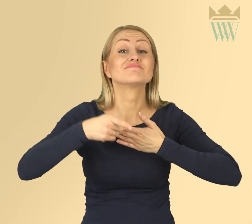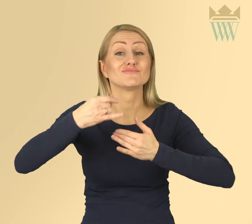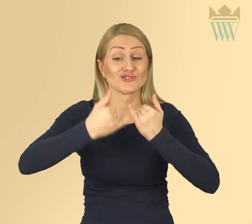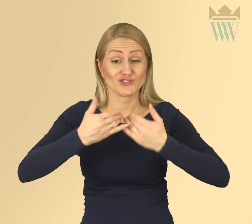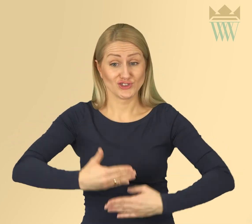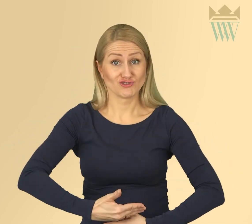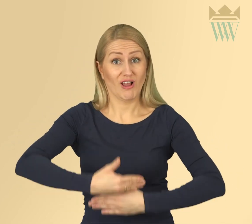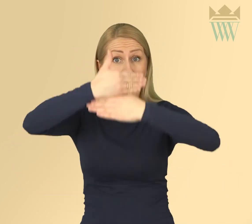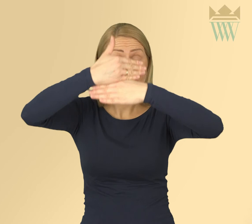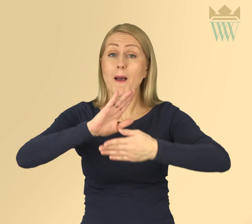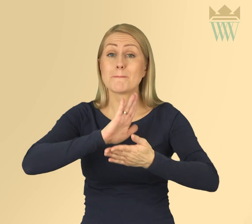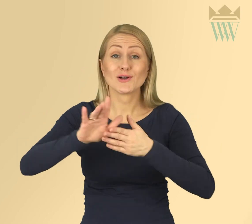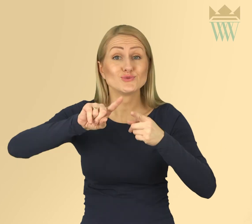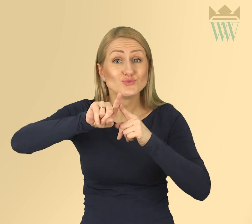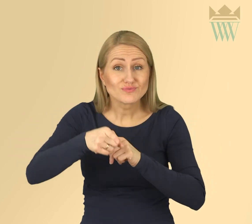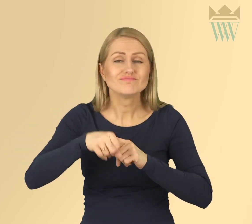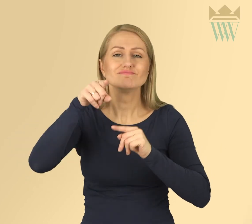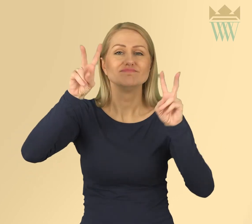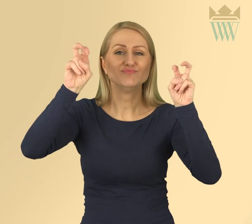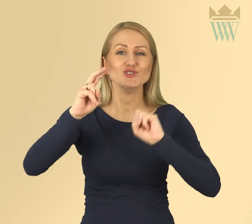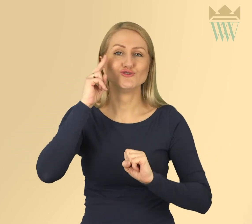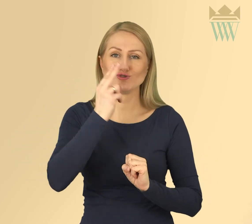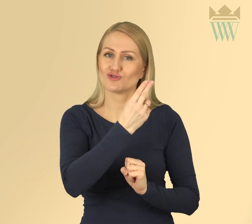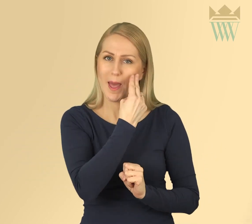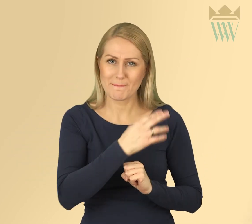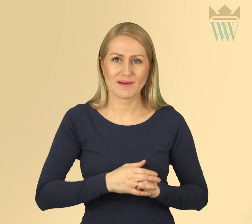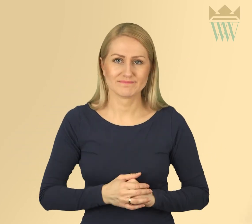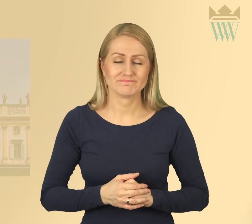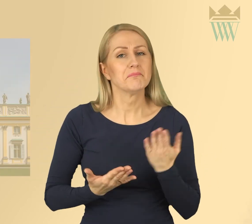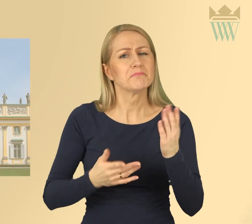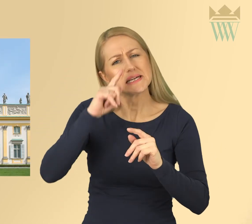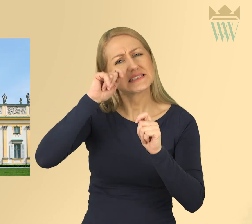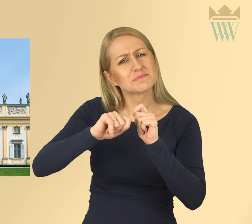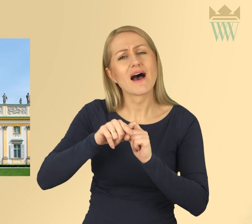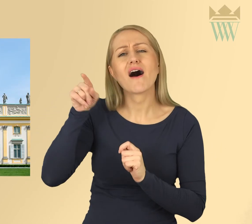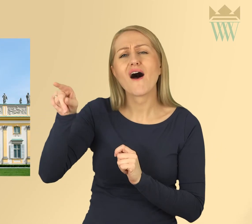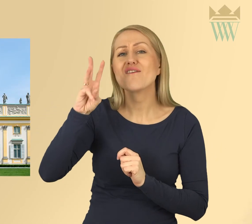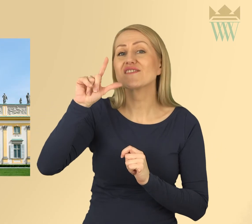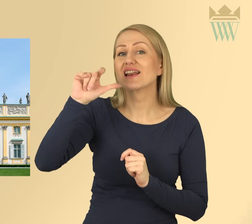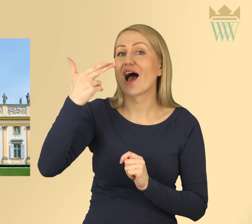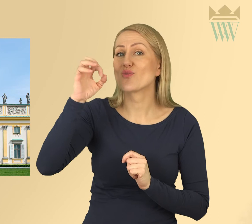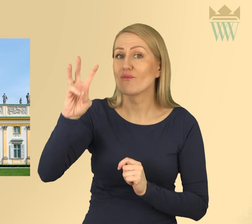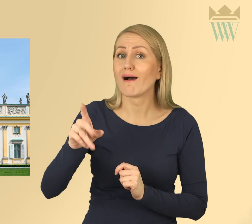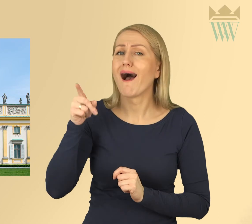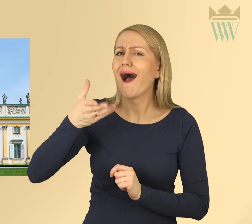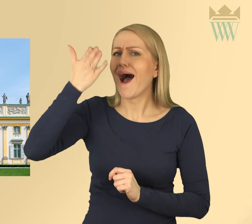Elewacja pozbawiona otworów to elewacja ślepa. Przyjrzyjmy się elewacjom w Wilanowie.